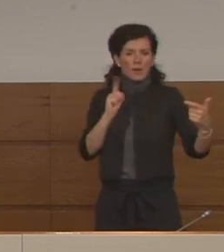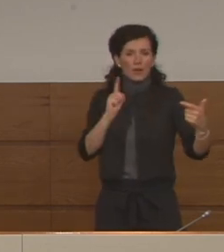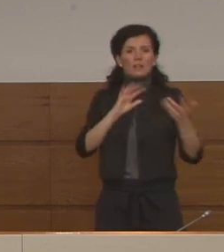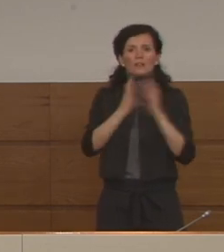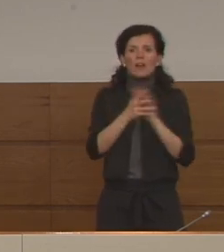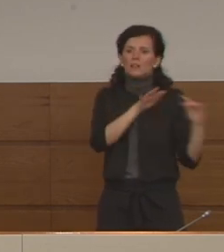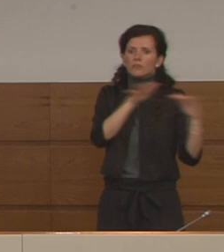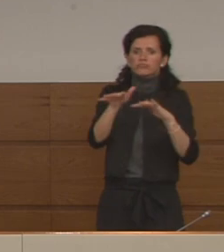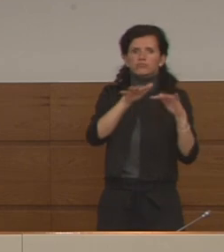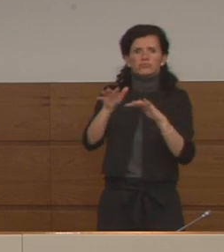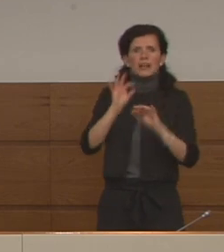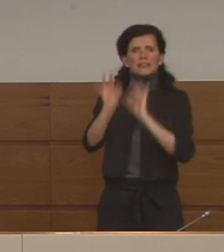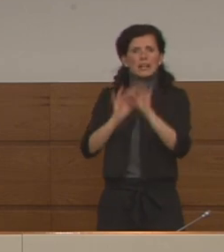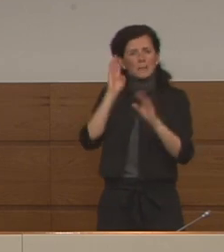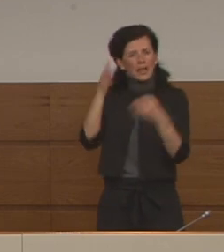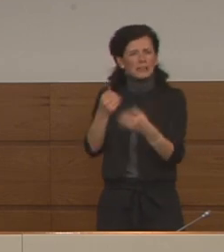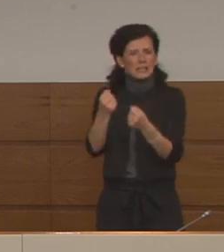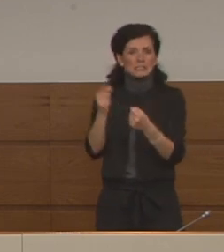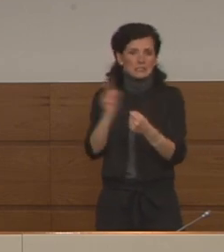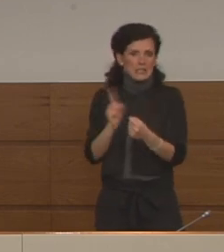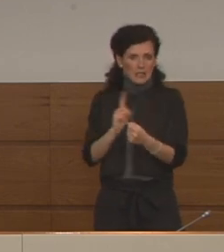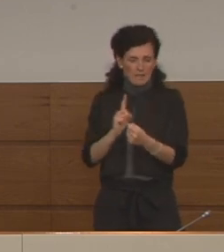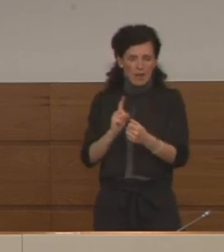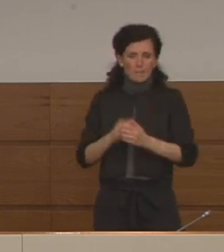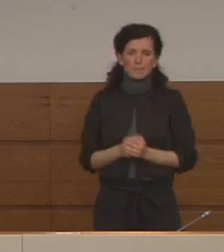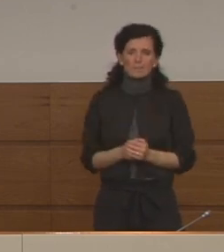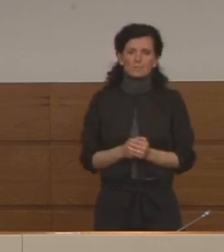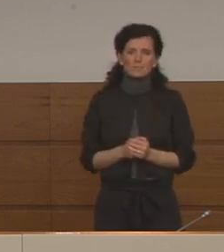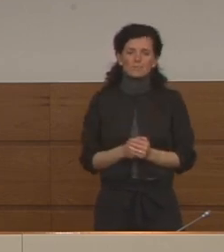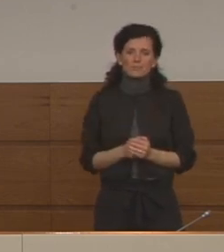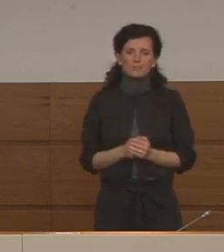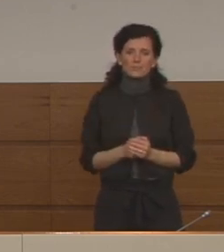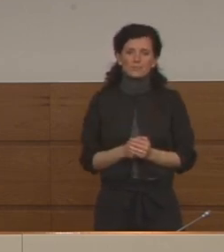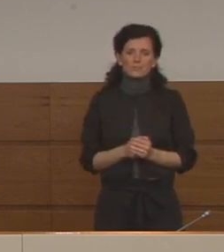Però ci dice anche un'altra cosa, che la severità dei malati,